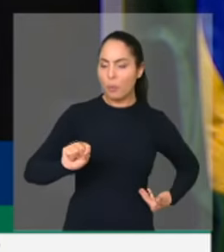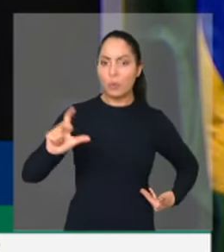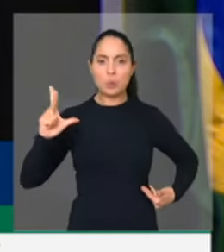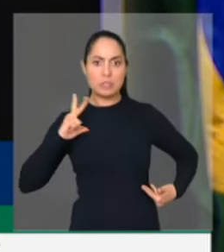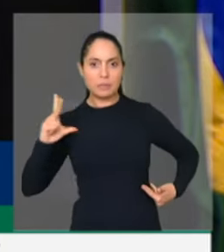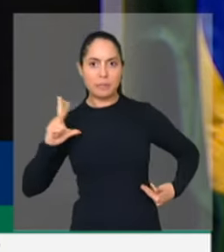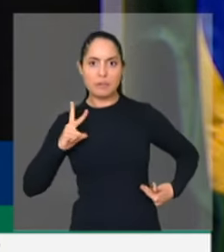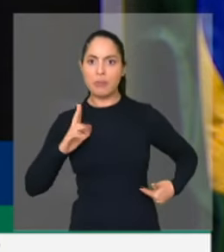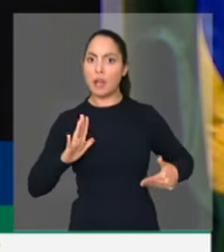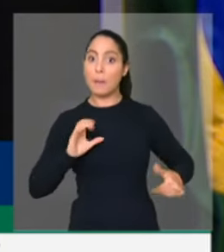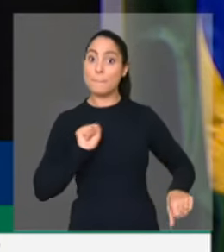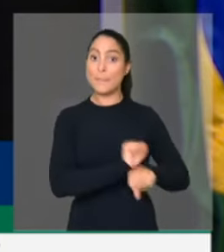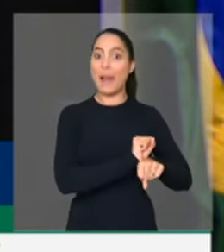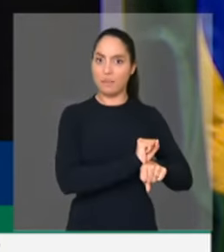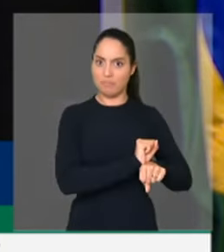E EMERGÊNCIA... E OS RELACIONAMENTOS.... É